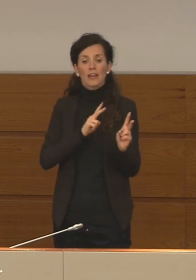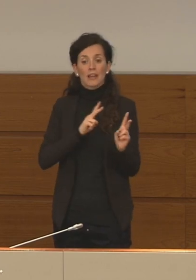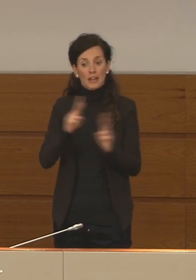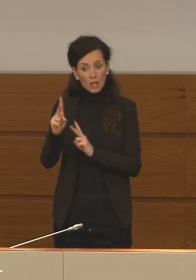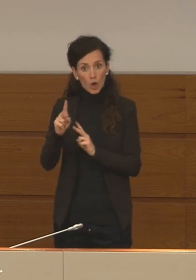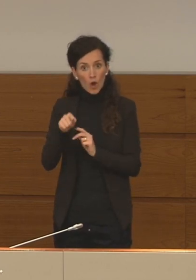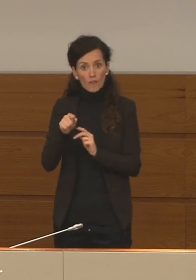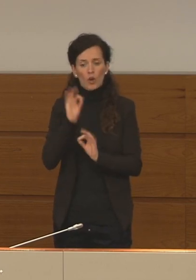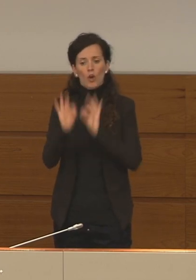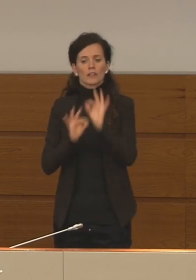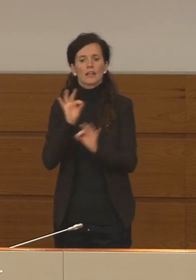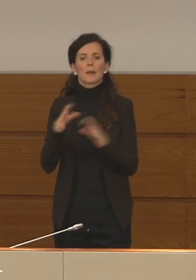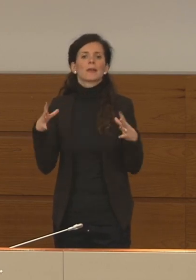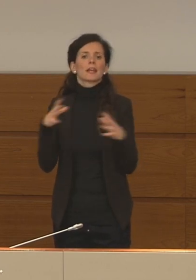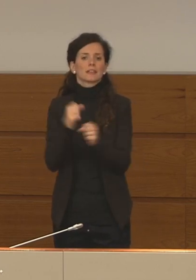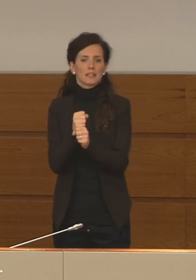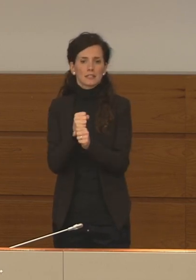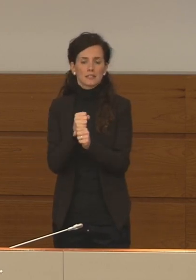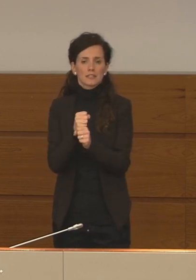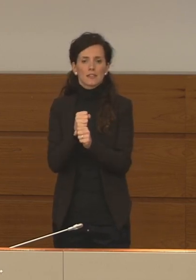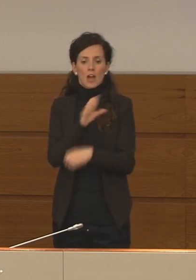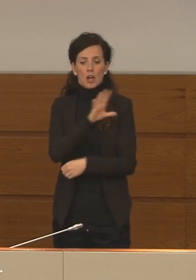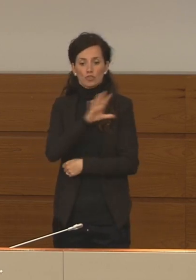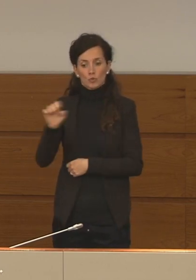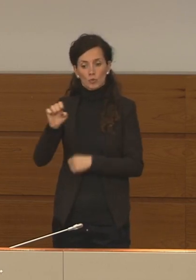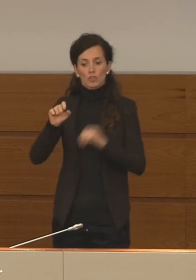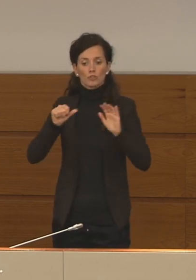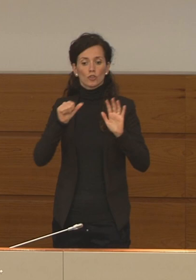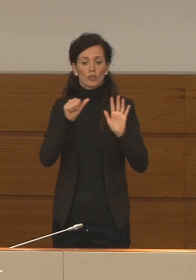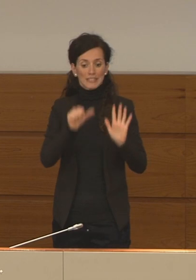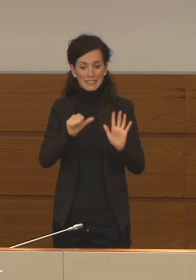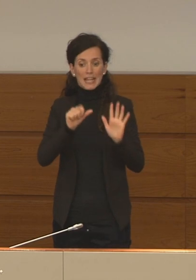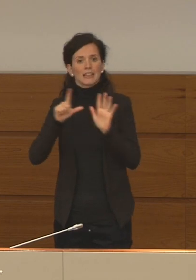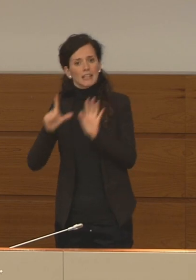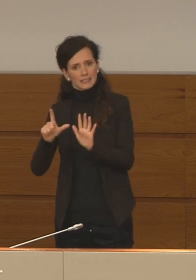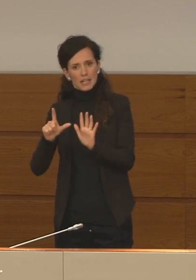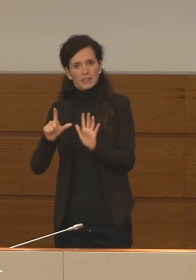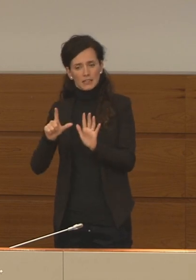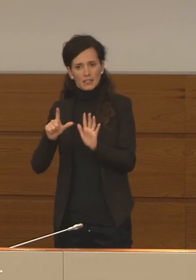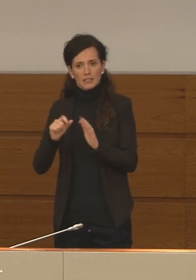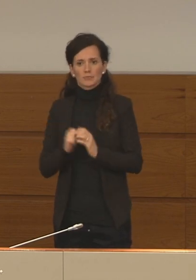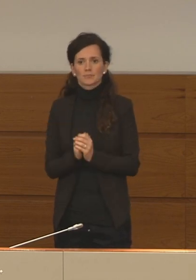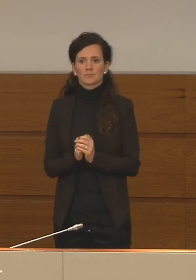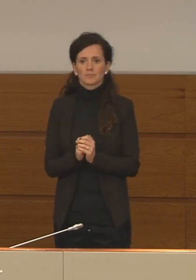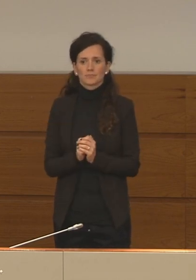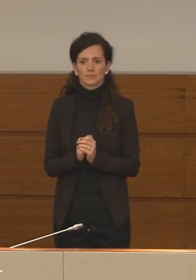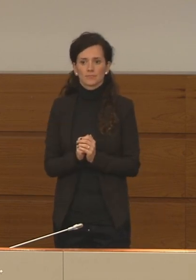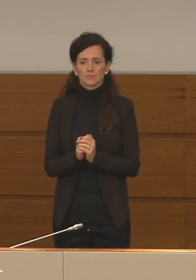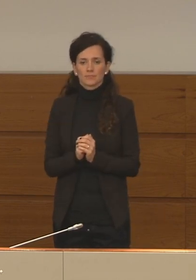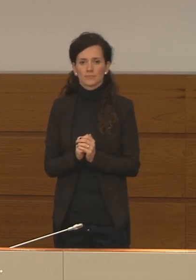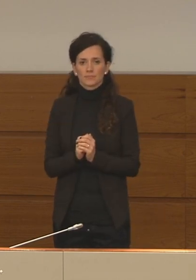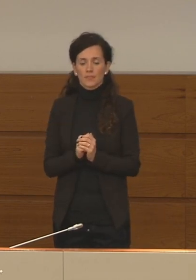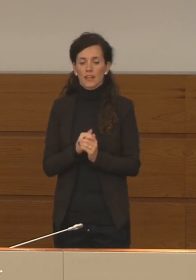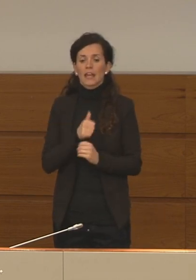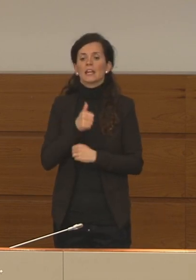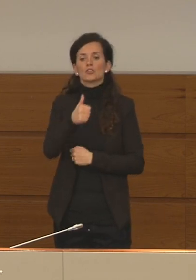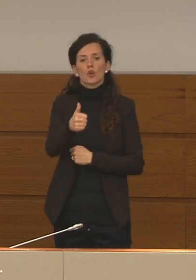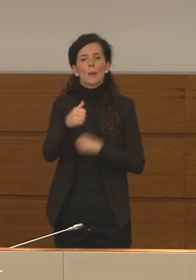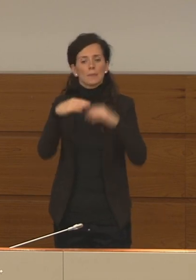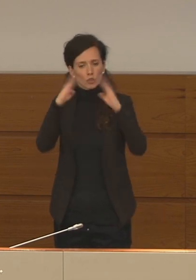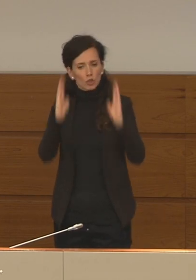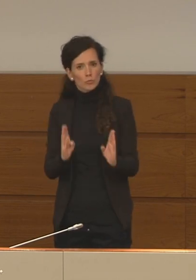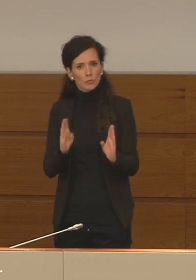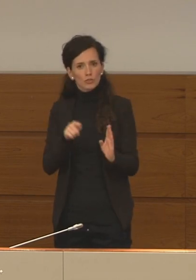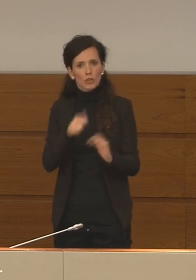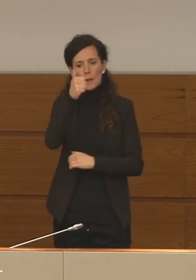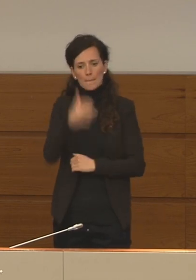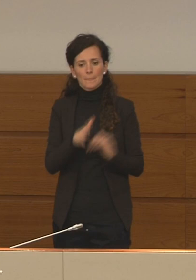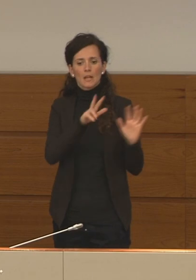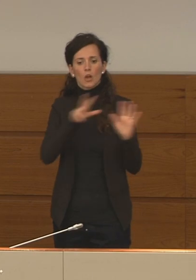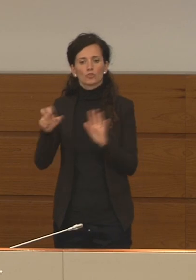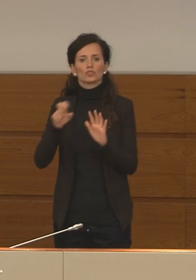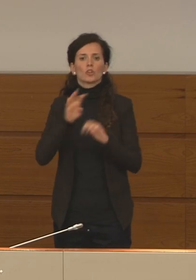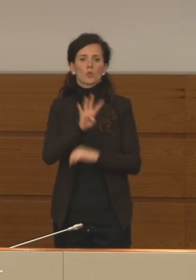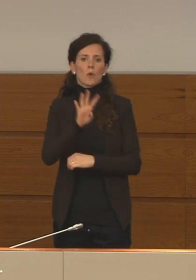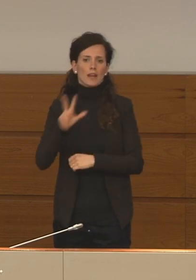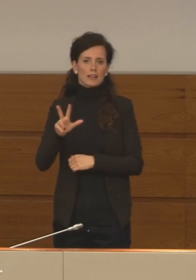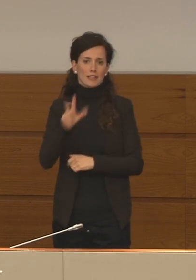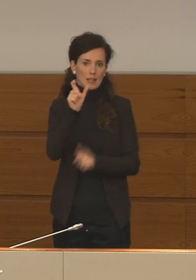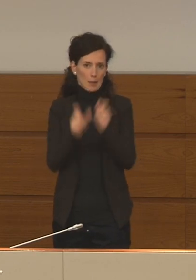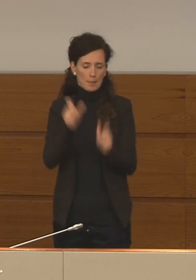intensiva è di 567, il totale di quelli in isolamento domiciliare è 1.843, poi vi daremo